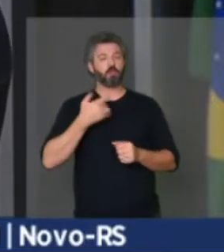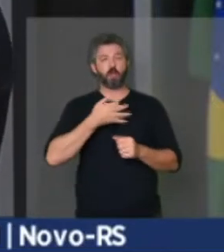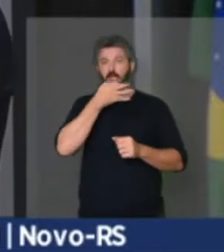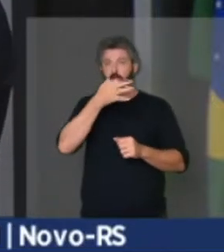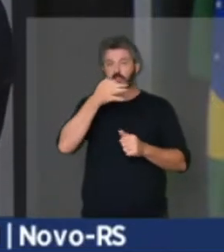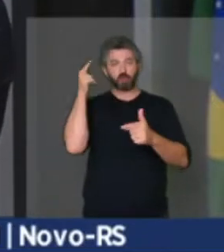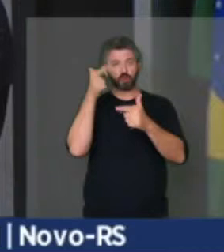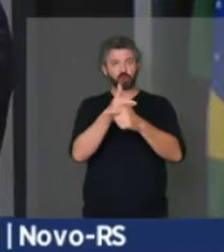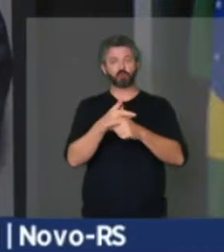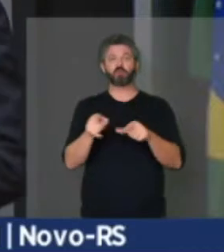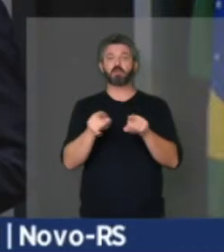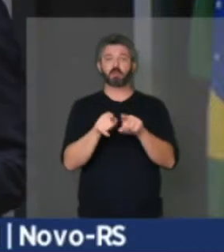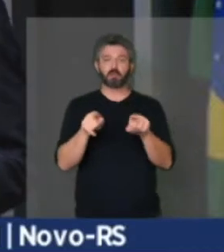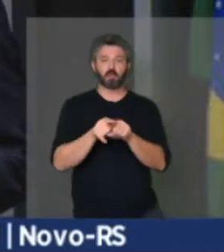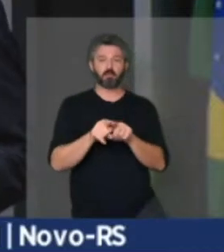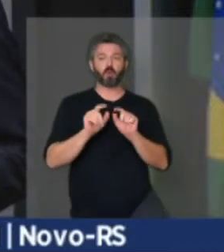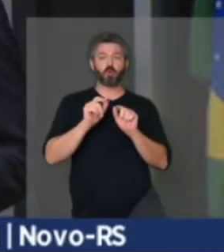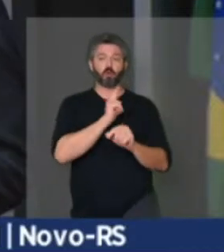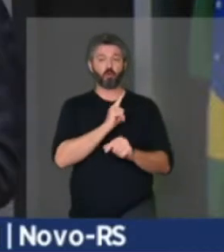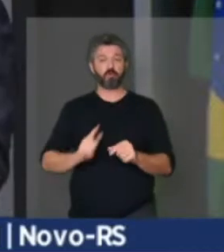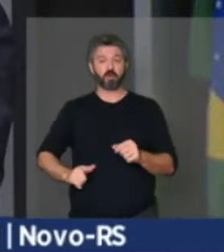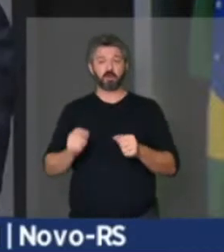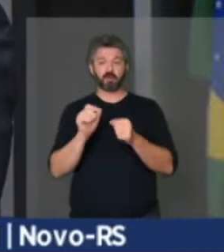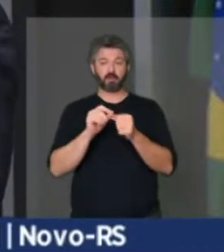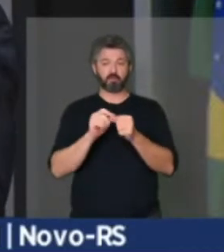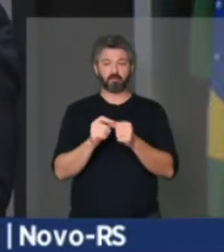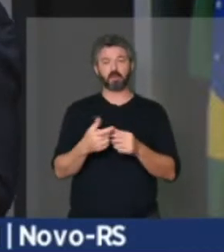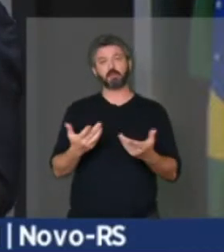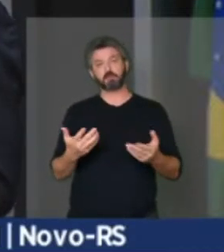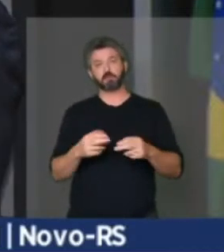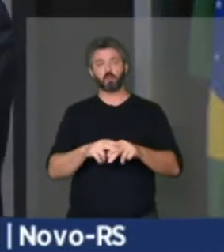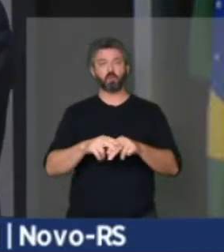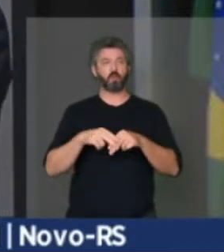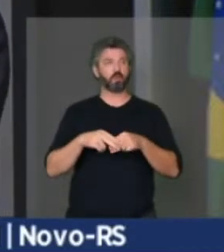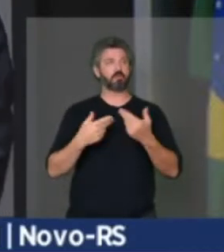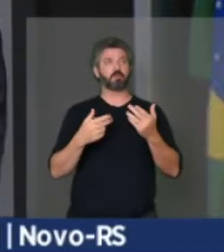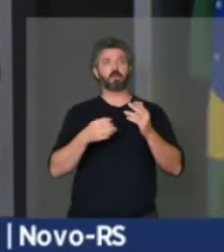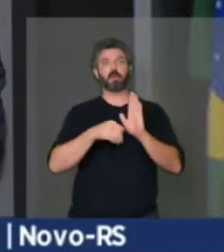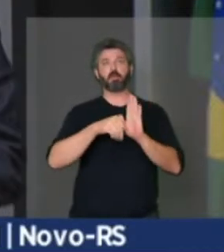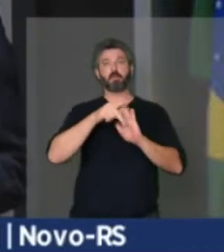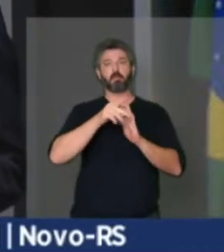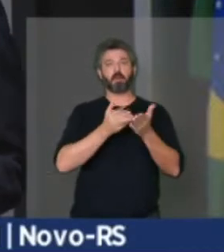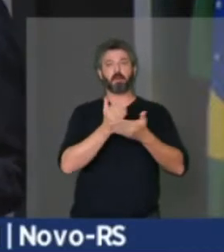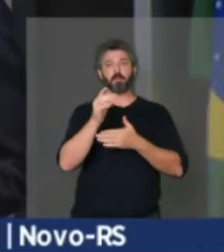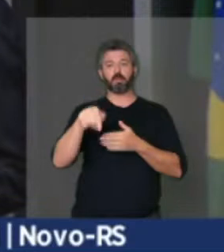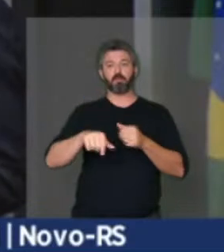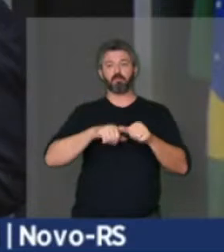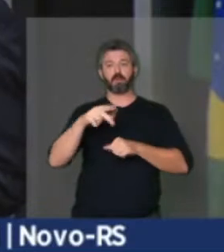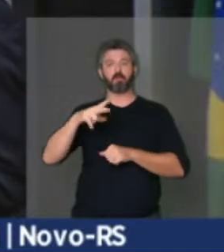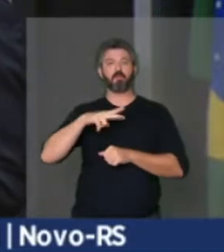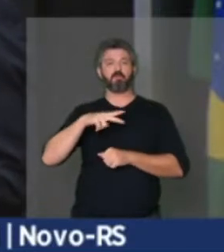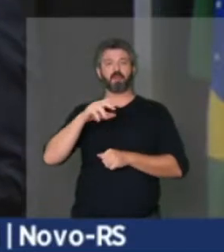EM RELAÇÃO AOS RUMOS DESTE GOVERNO COM MEDIDAS PROVISÓRIAS, APROVADAS AQUI COMO A PRIVATIZAÇÃO DA ELETROBRAS QUE FICARAM LONGE DAQUILO QUE ESTAVA SENDO